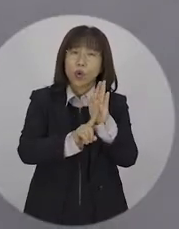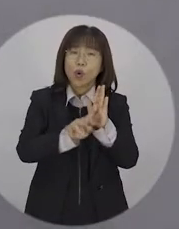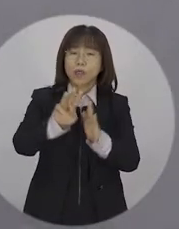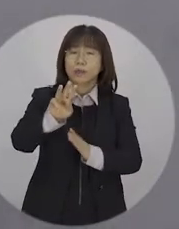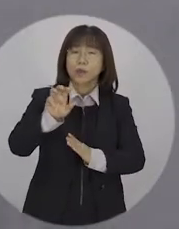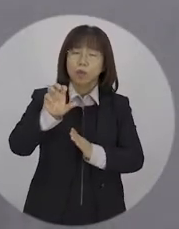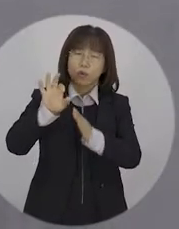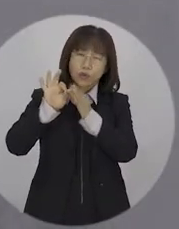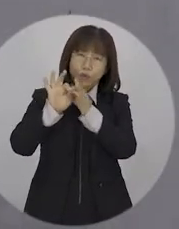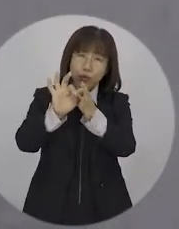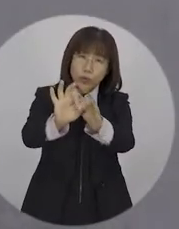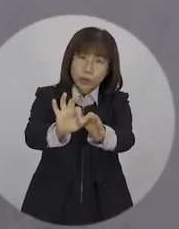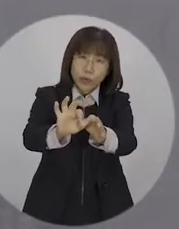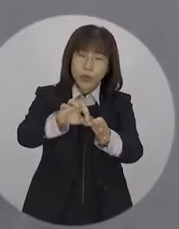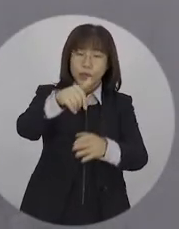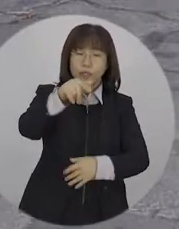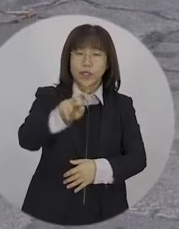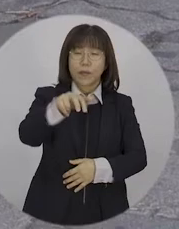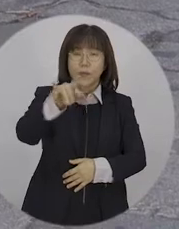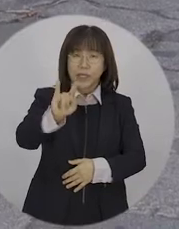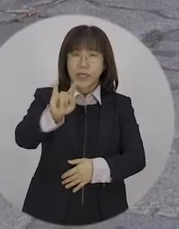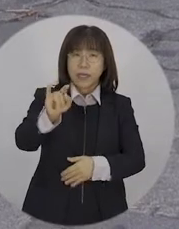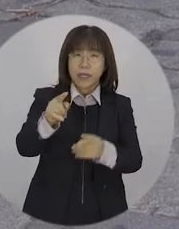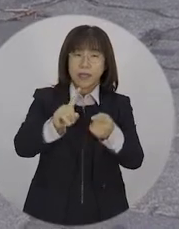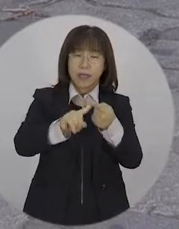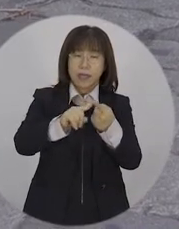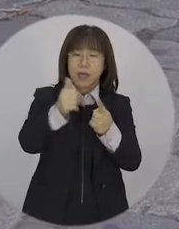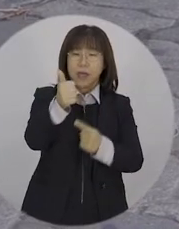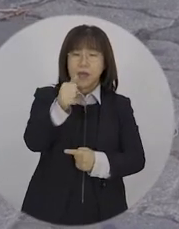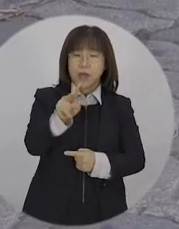Kursi yang tersebut juga ada gambar dan ungkapan yang mengenalkan tokoh perwakilan Gangseo-gu,